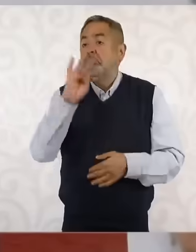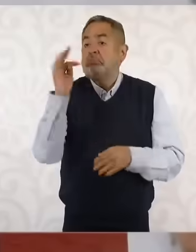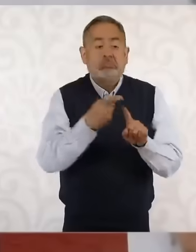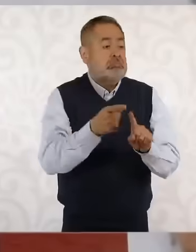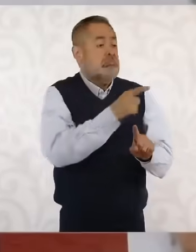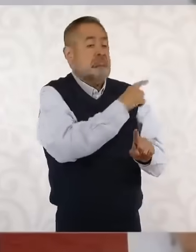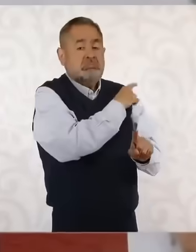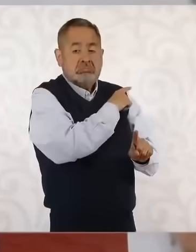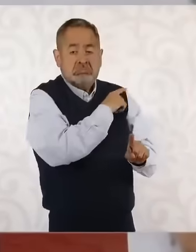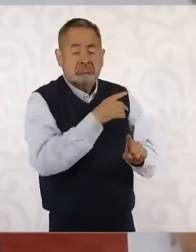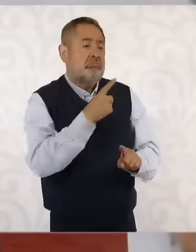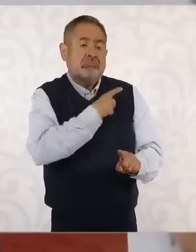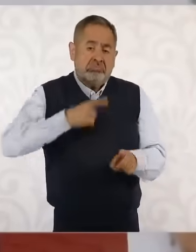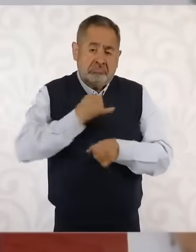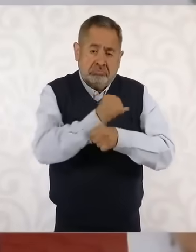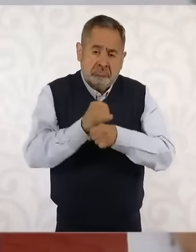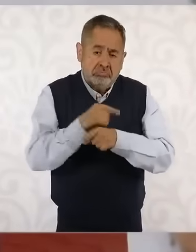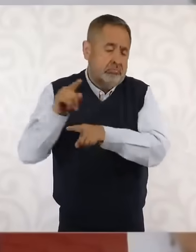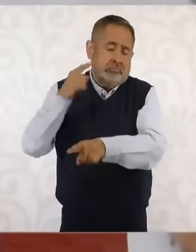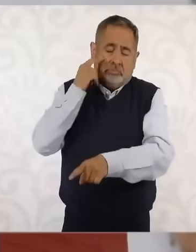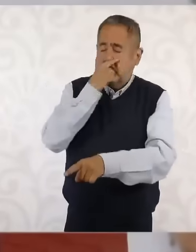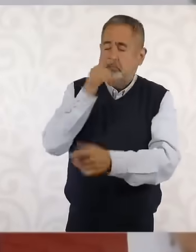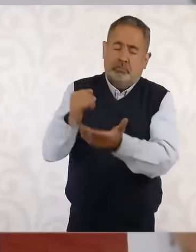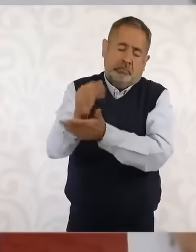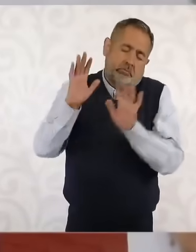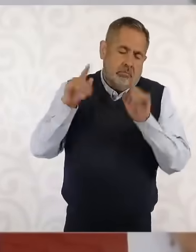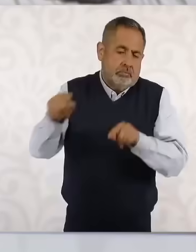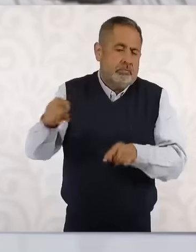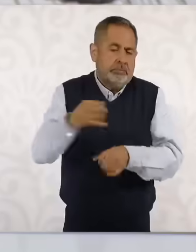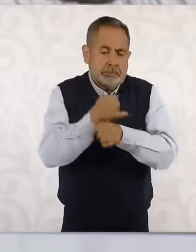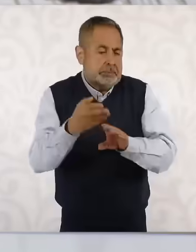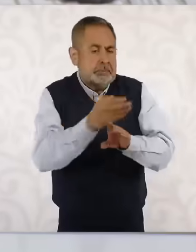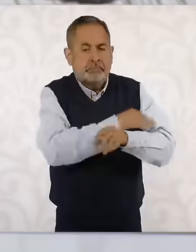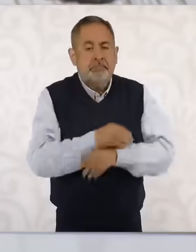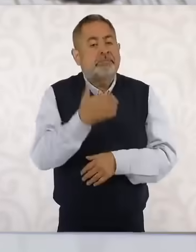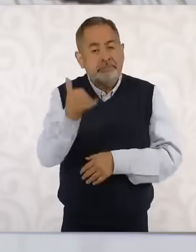que investigar, pues dependerá de la fiscal o el fiscal. Y en el tema administrativo, pues depende